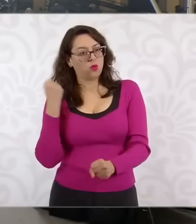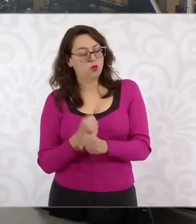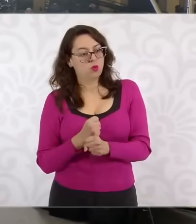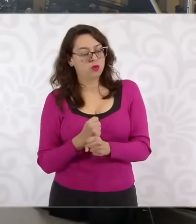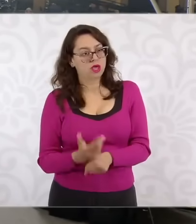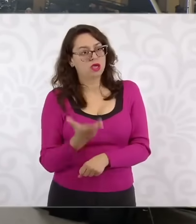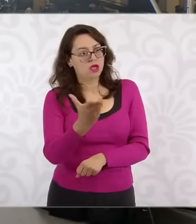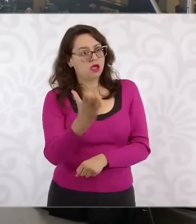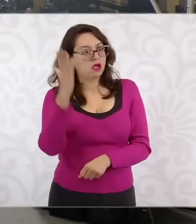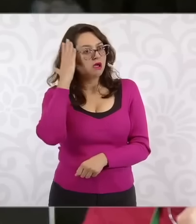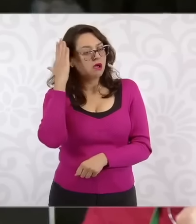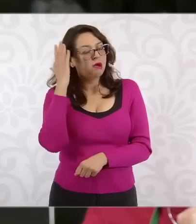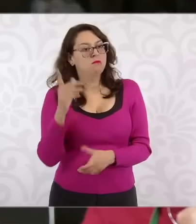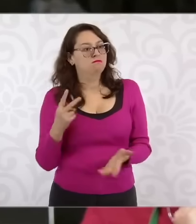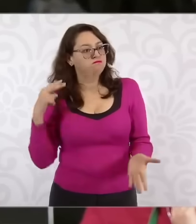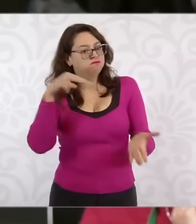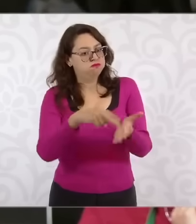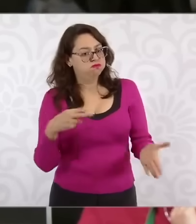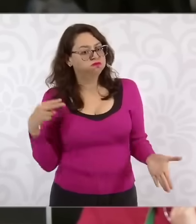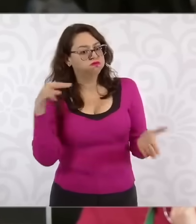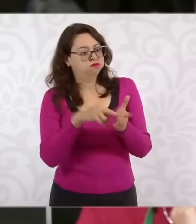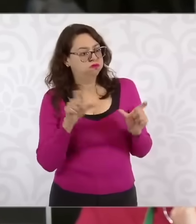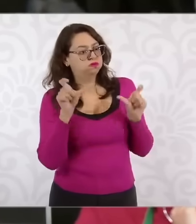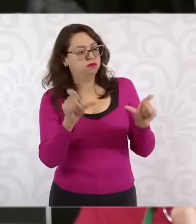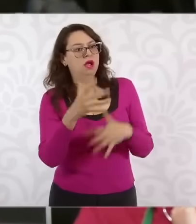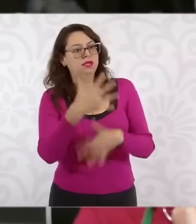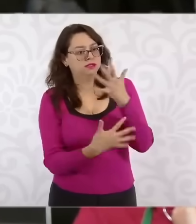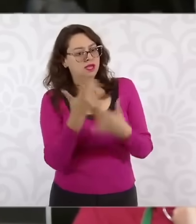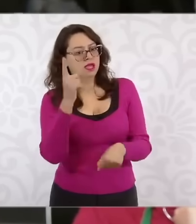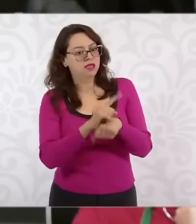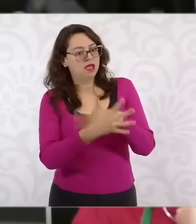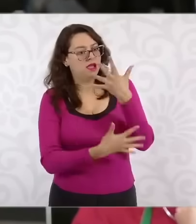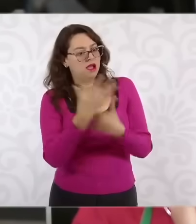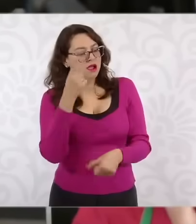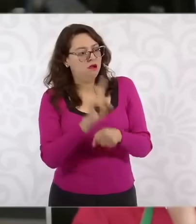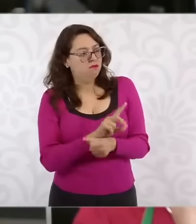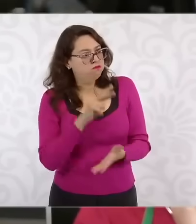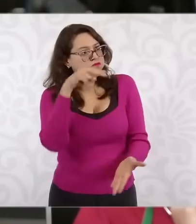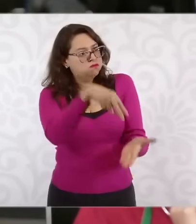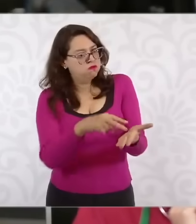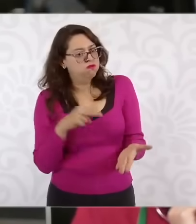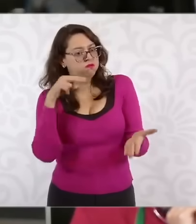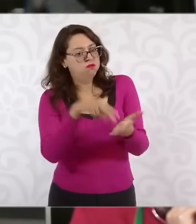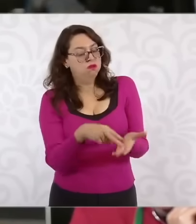usted cada determinado tiempo, regularmente cada 15 días. A finales del año eh o a inicios de este